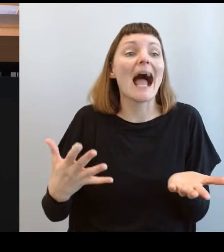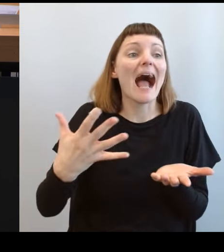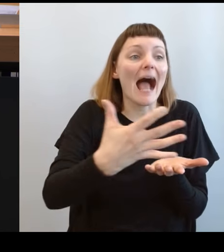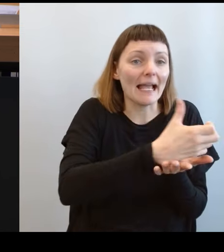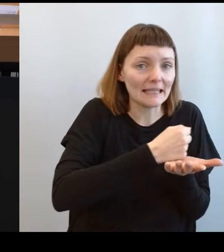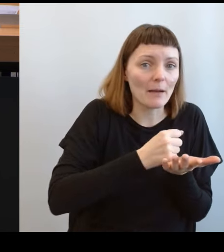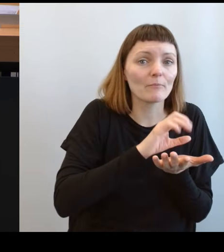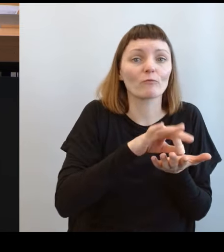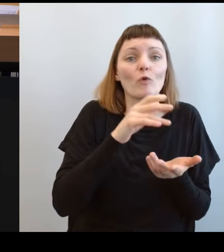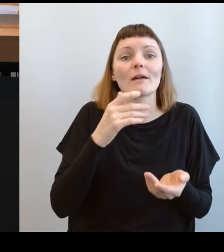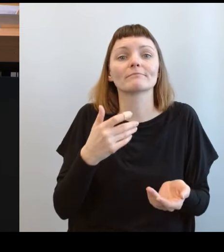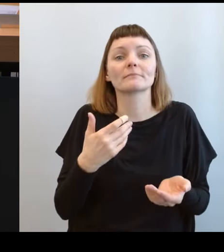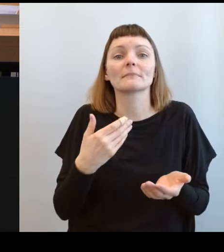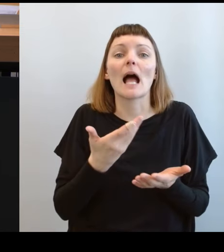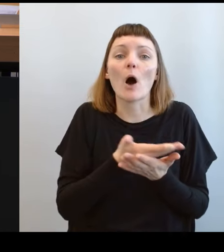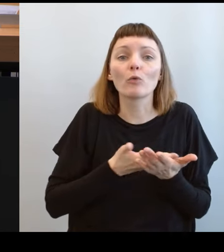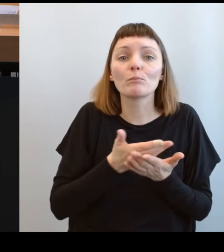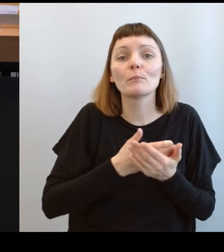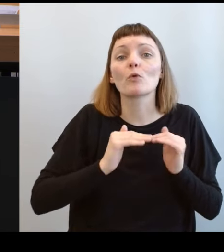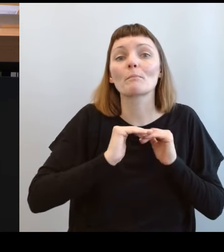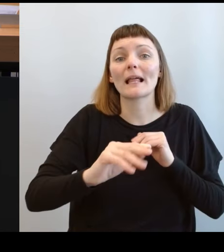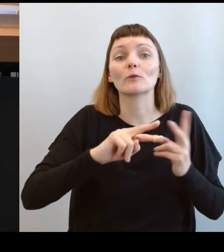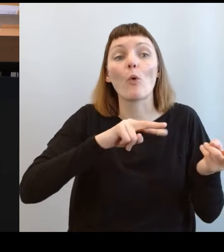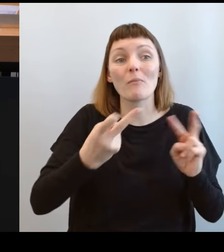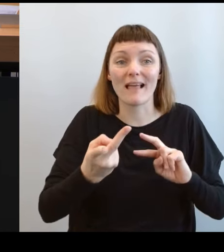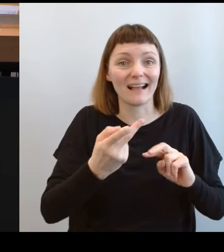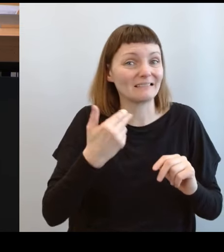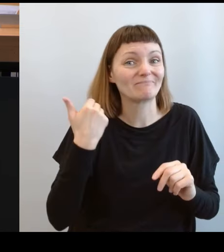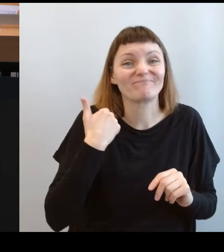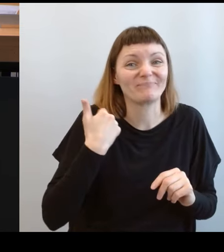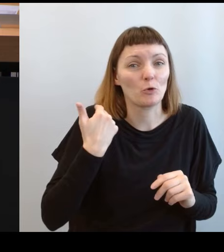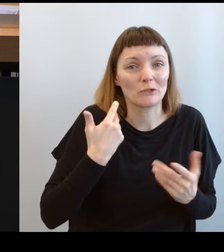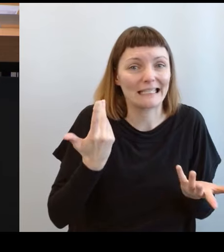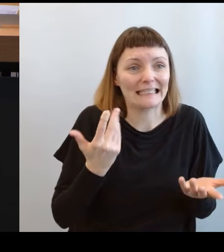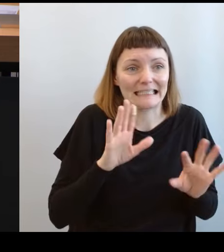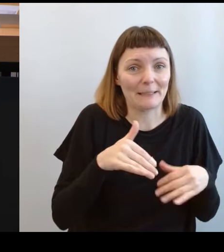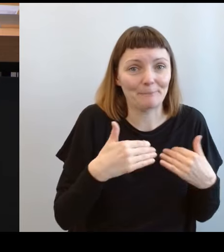Der Senat hat angekündigt, dass er im Oktober 2025 entscheiden will,